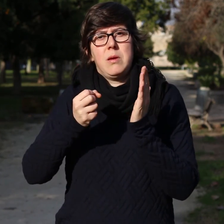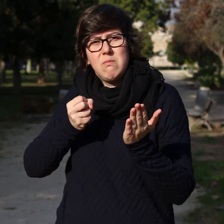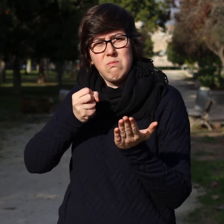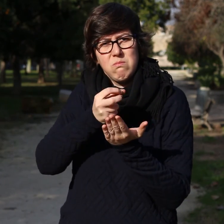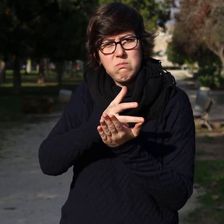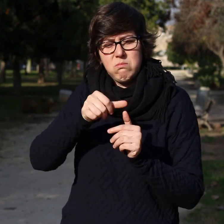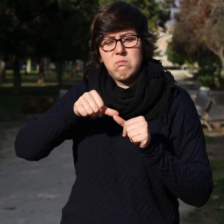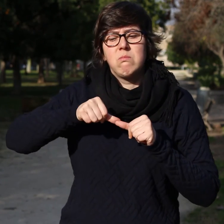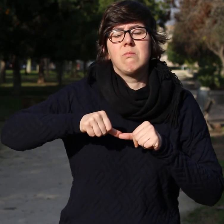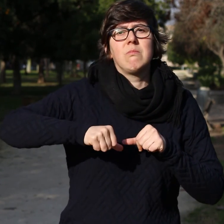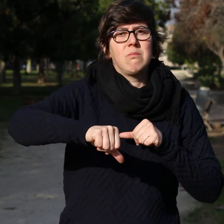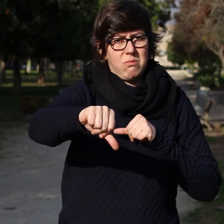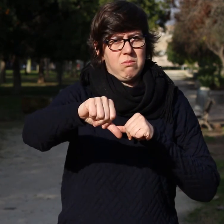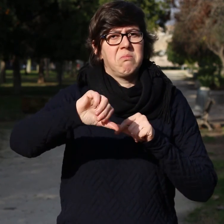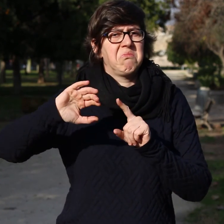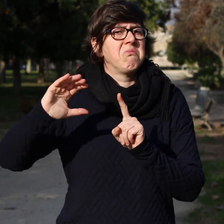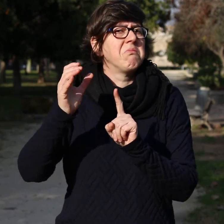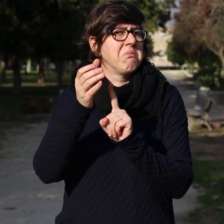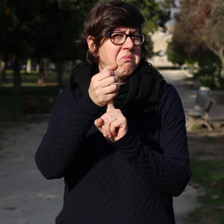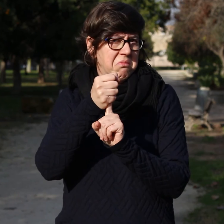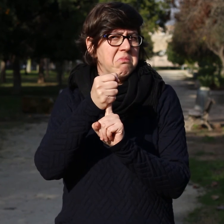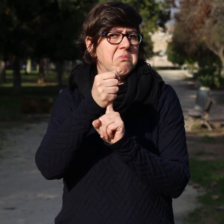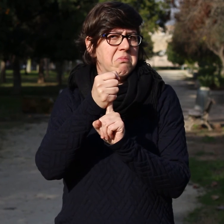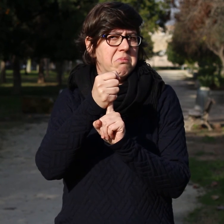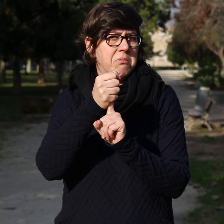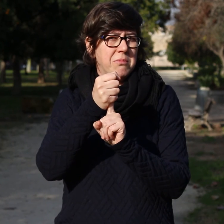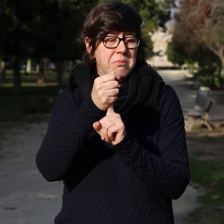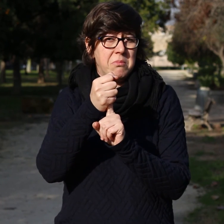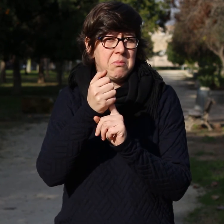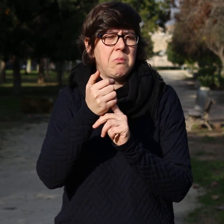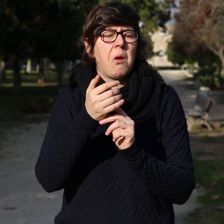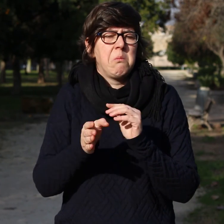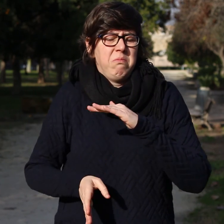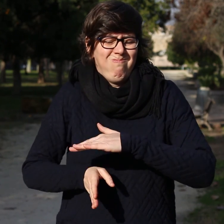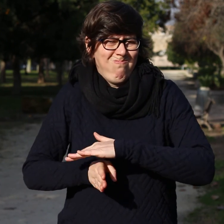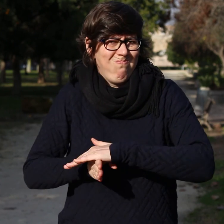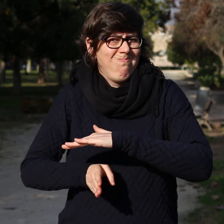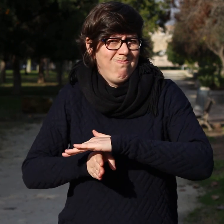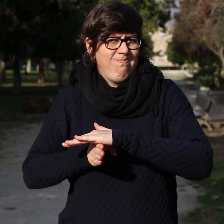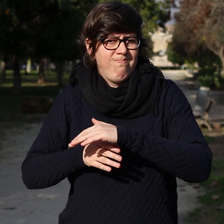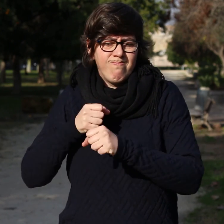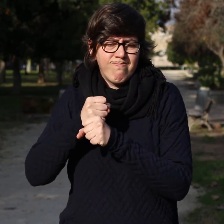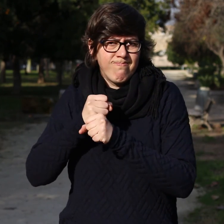otro ciudadano o ciudadana y esas cosas no se pueden permitir y seguiremos trabajando para conseguir